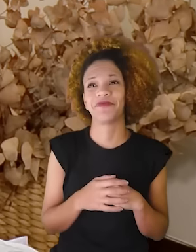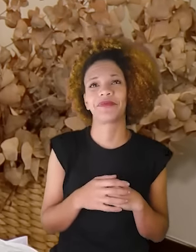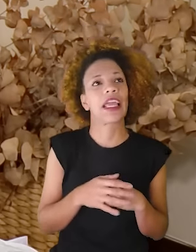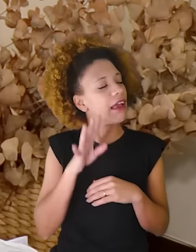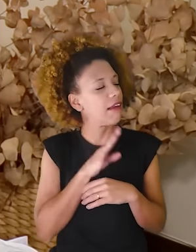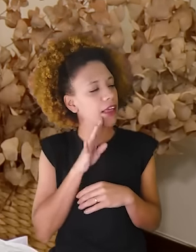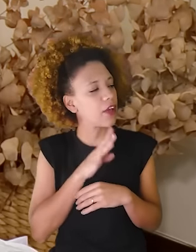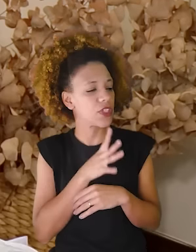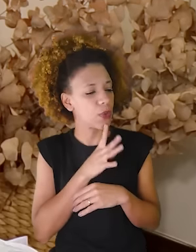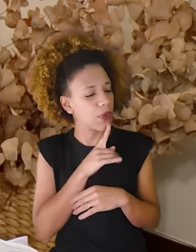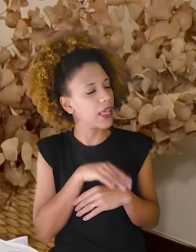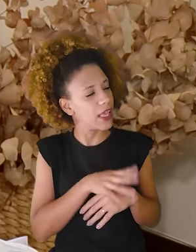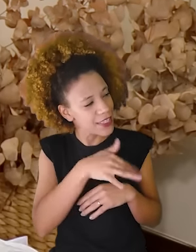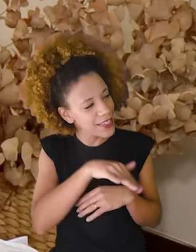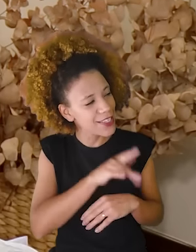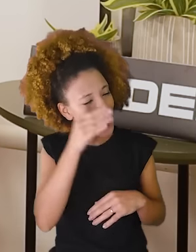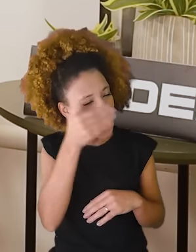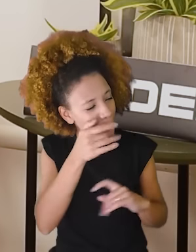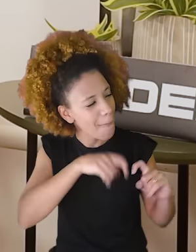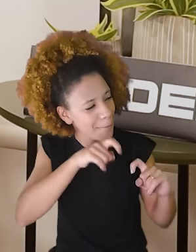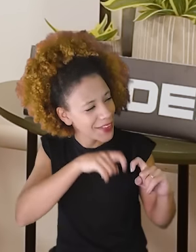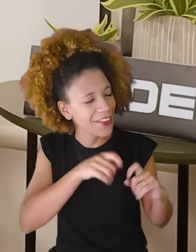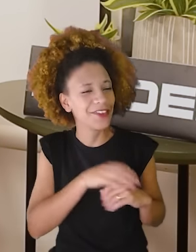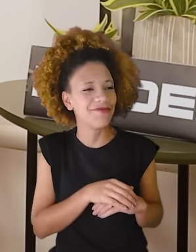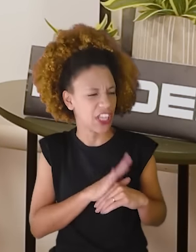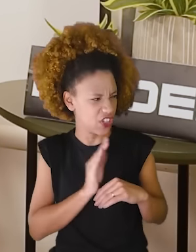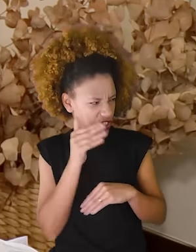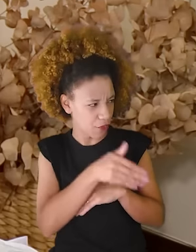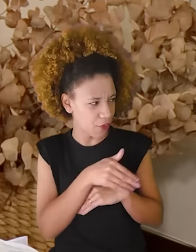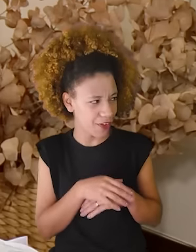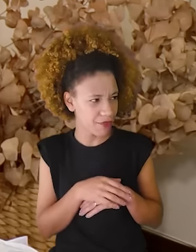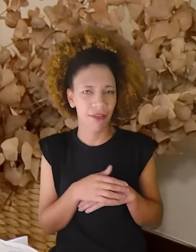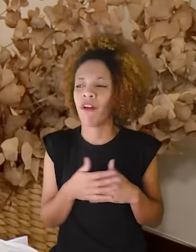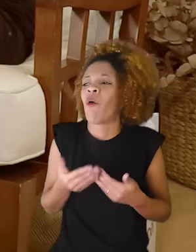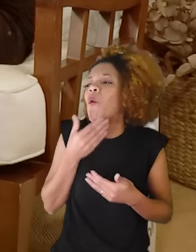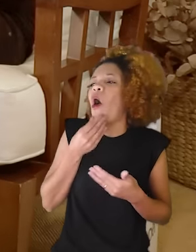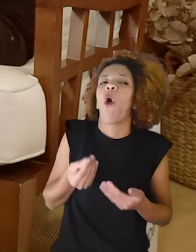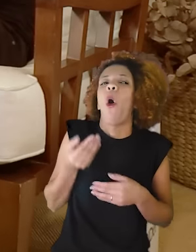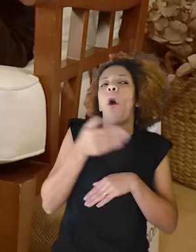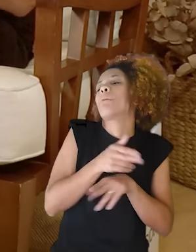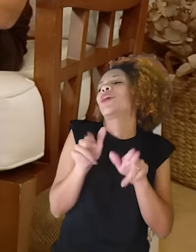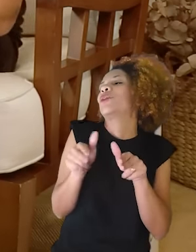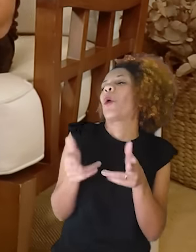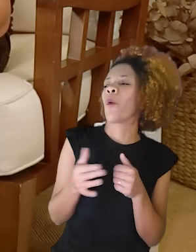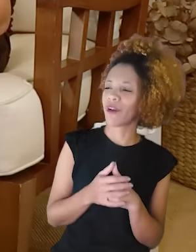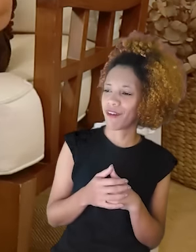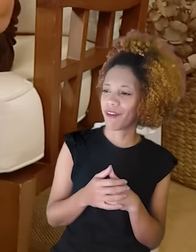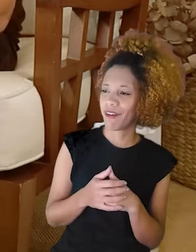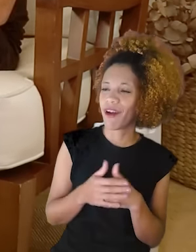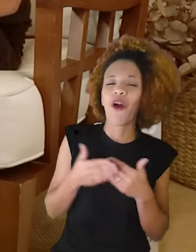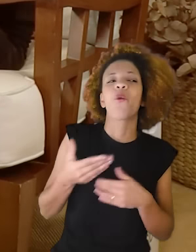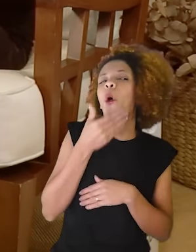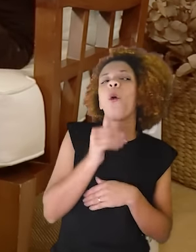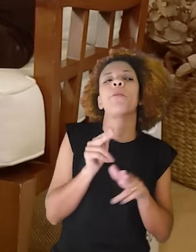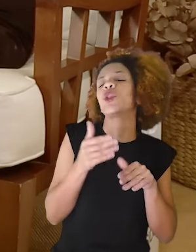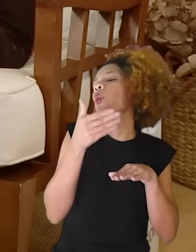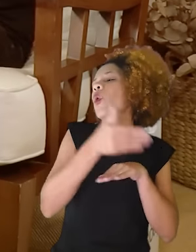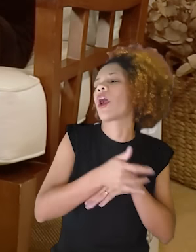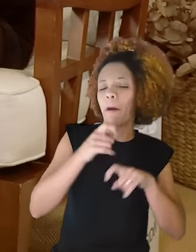é legal que você conhece bem [ __ ] é já foi né ah qual homem Qual homem nunca pensou no [ __ ]